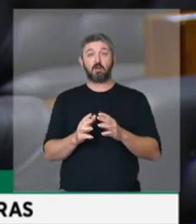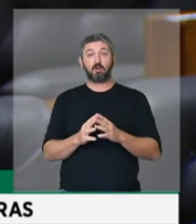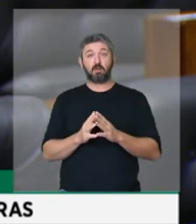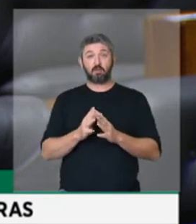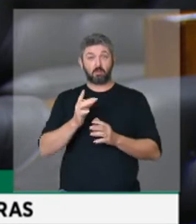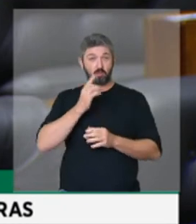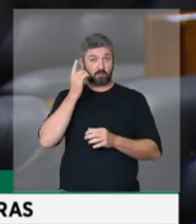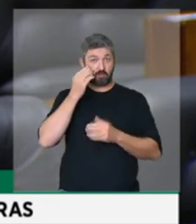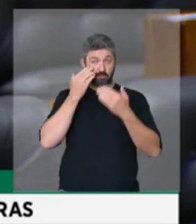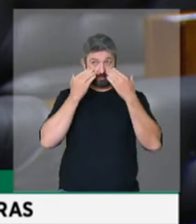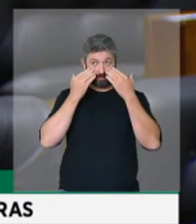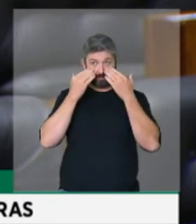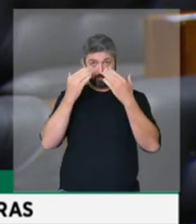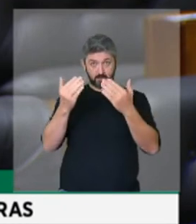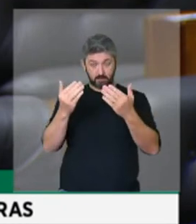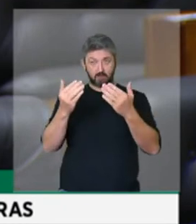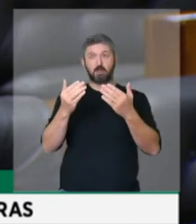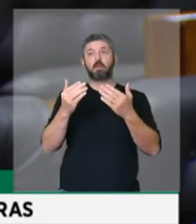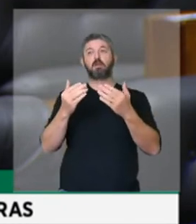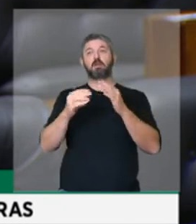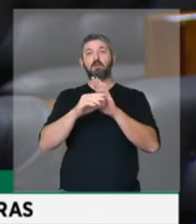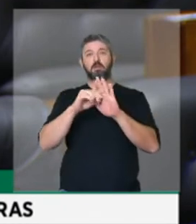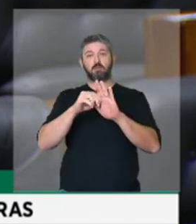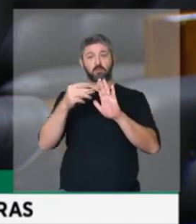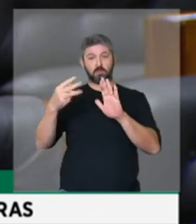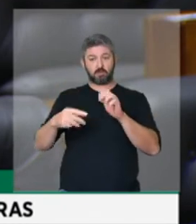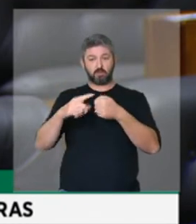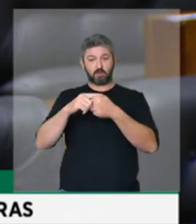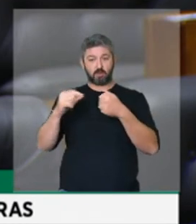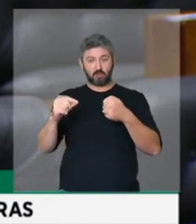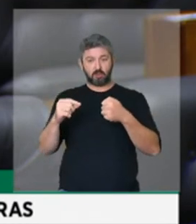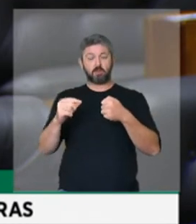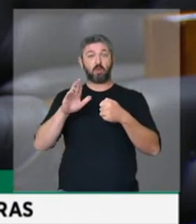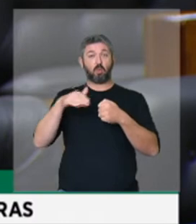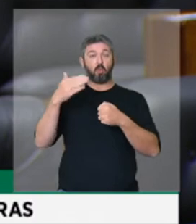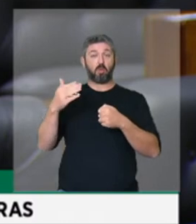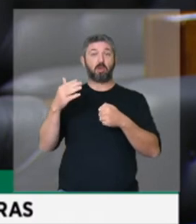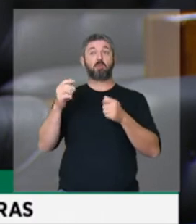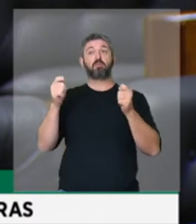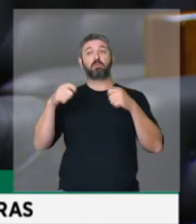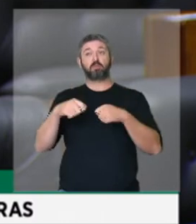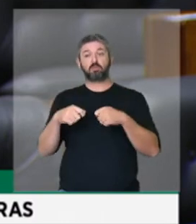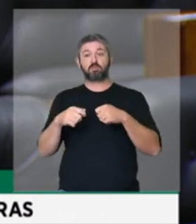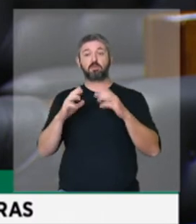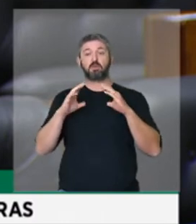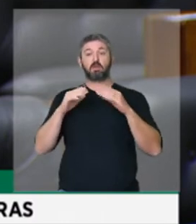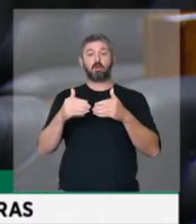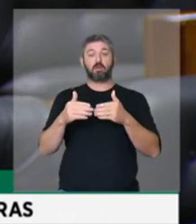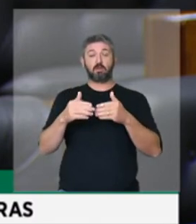E DE CAPITALIZAÇÃO... QUE ESTÁ SENDO PREPARADO AGORA NESSE MOMENTO. -- [PRESIDENTE]: ME EXPLIQUE, DEPUTADO GLAUBER, POR FAVOR, O O QUE 18 TEM A VER? -- [DEPUTADO]: TEM TUDO